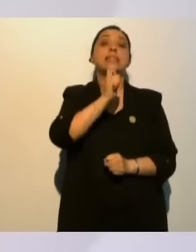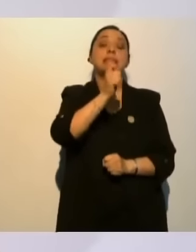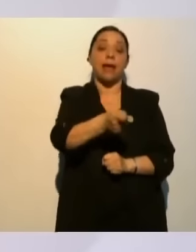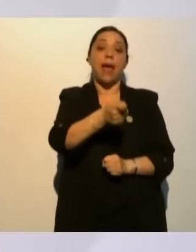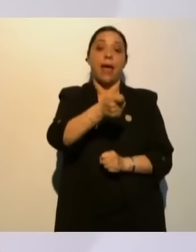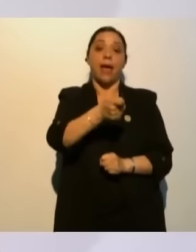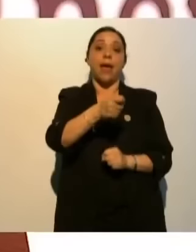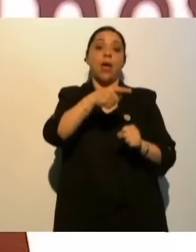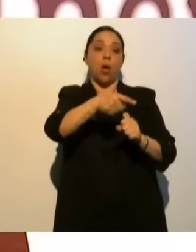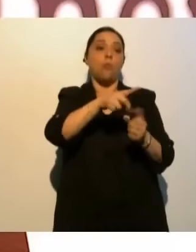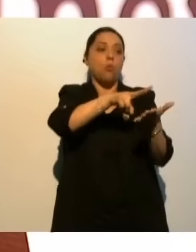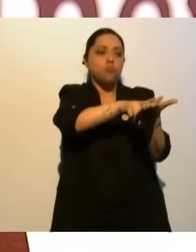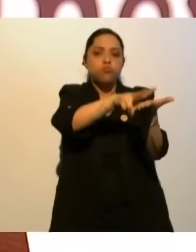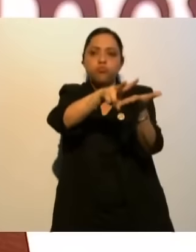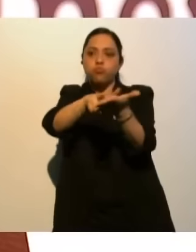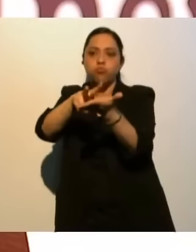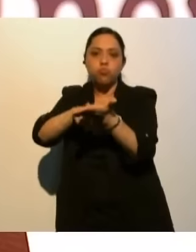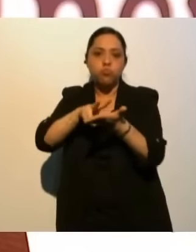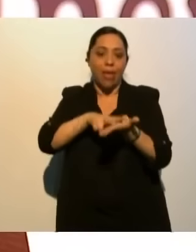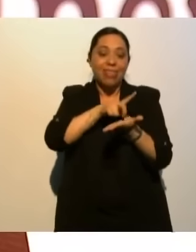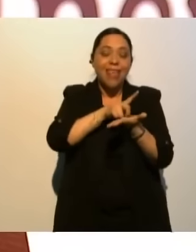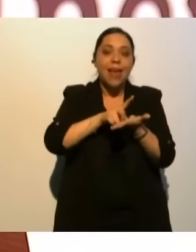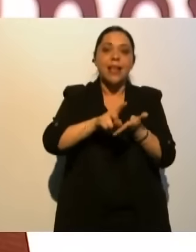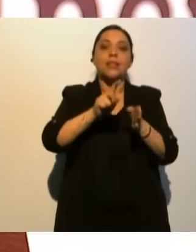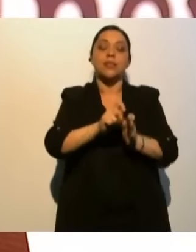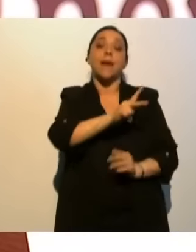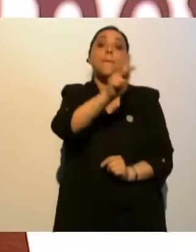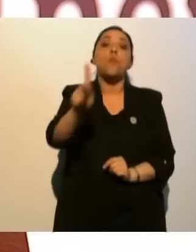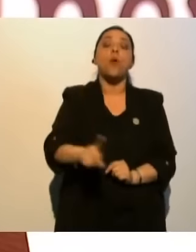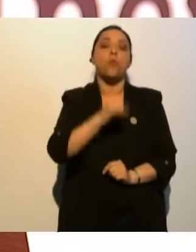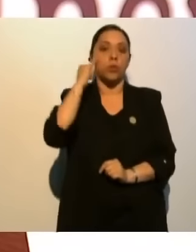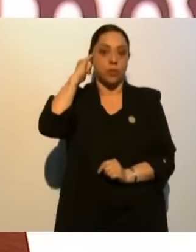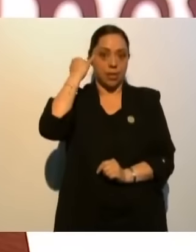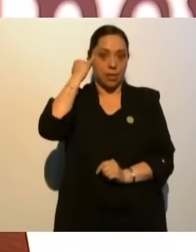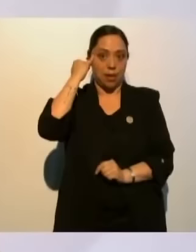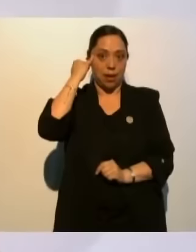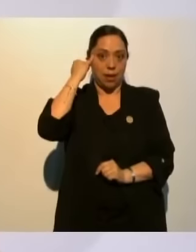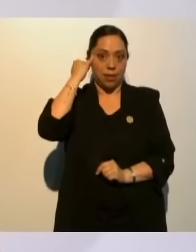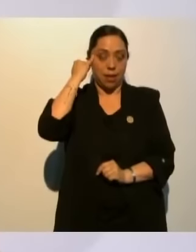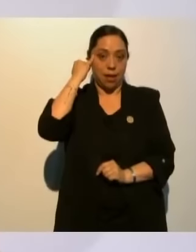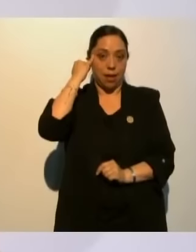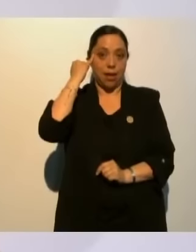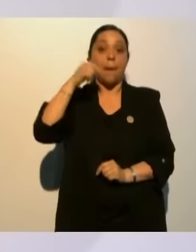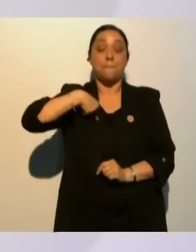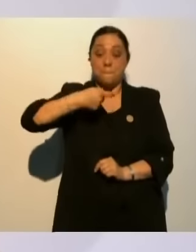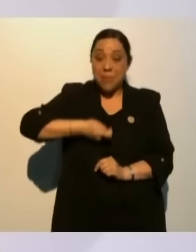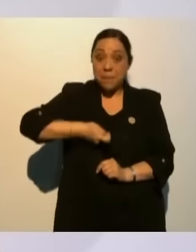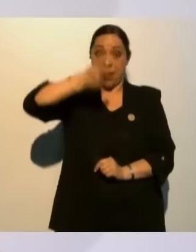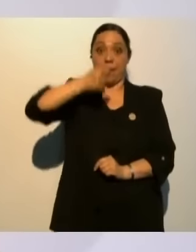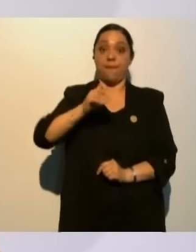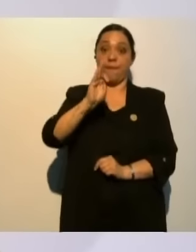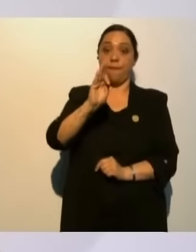derechos plenos de los pueblos indígenas por primera vez el fondo para la infraestructura